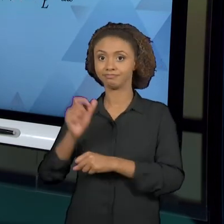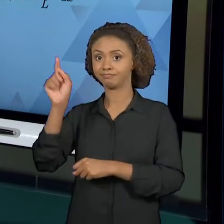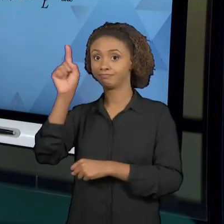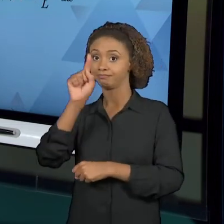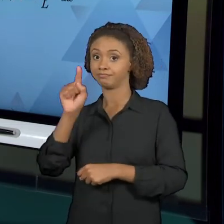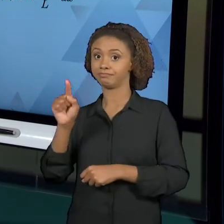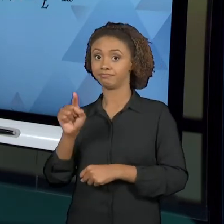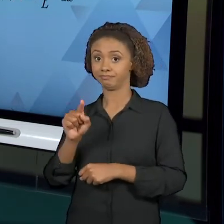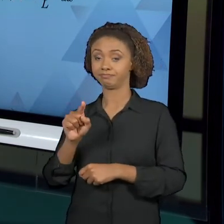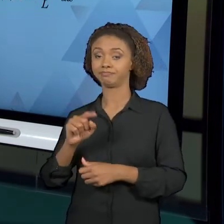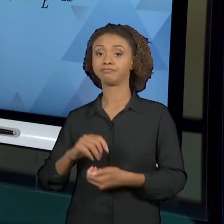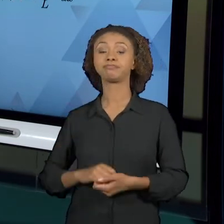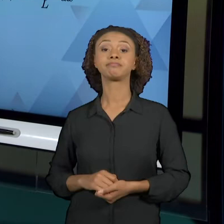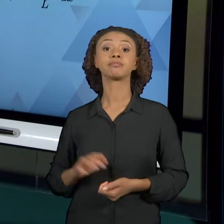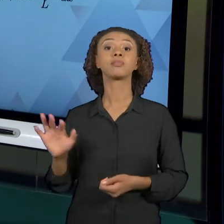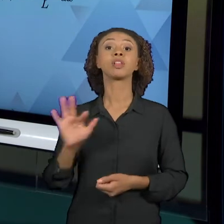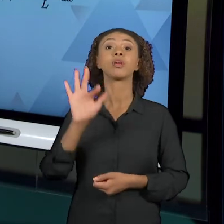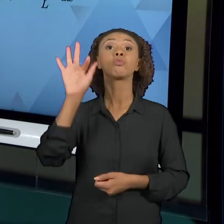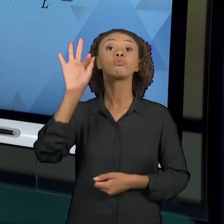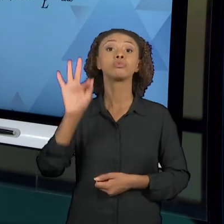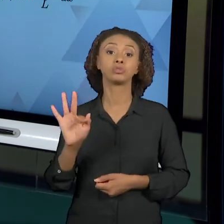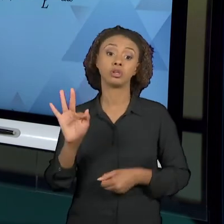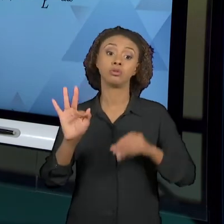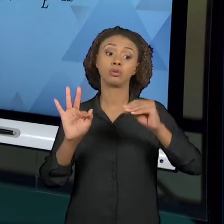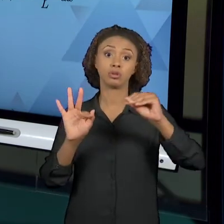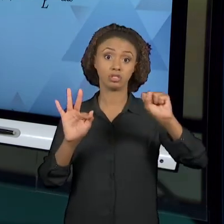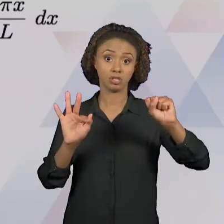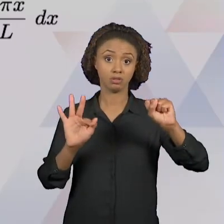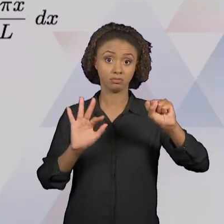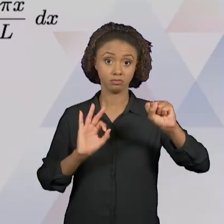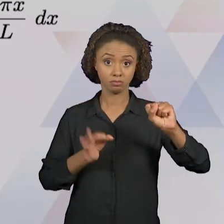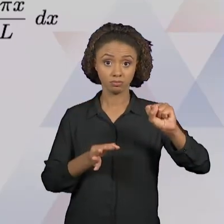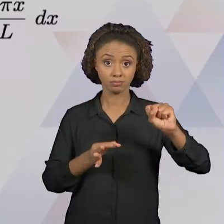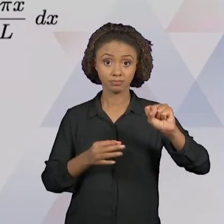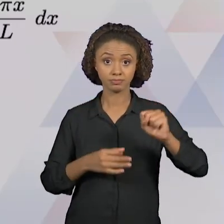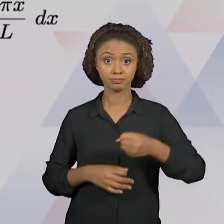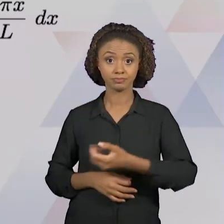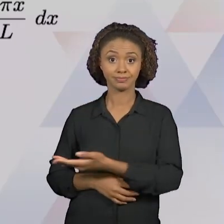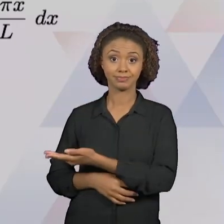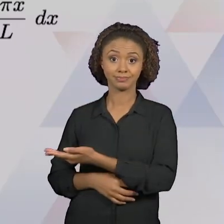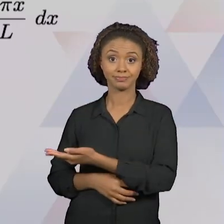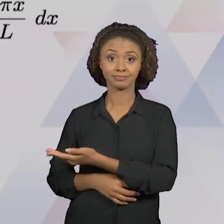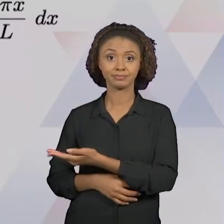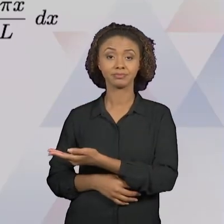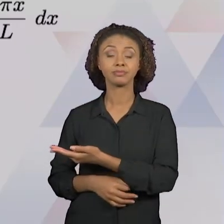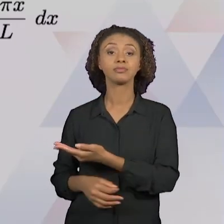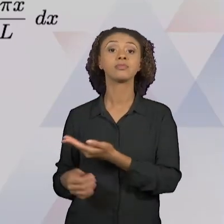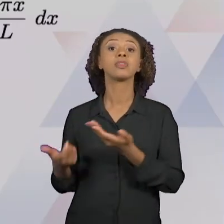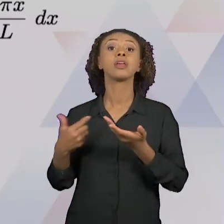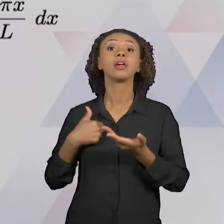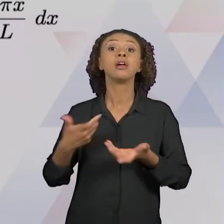E EU ESTOU INTEGRANDO, MULTIPLICANDO POR SENO,